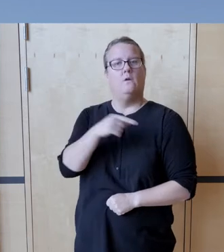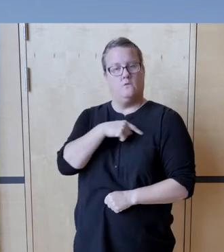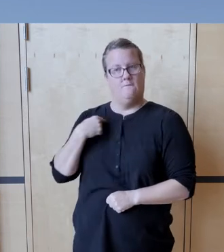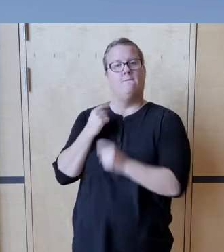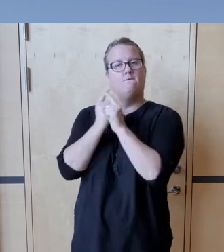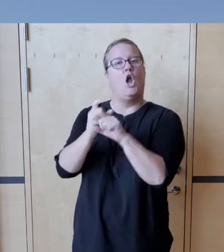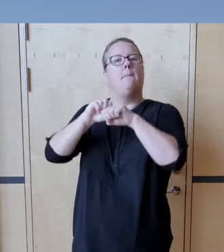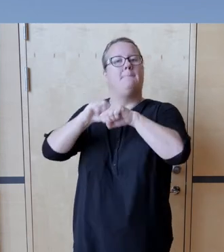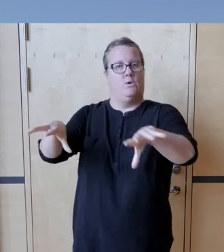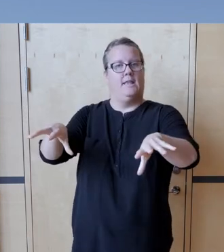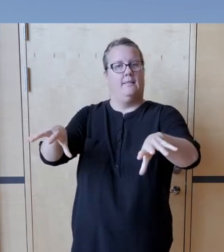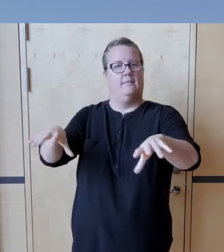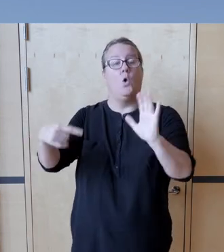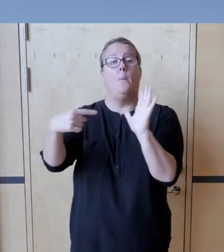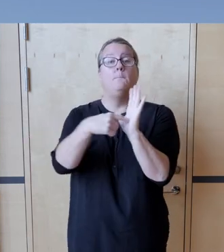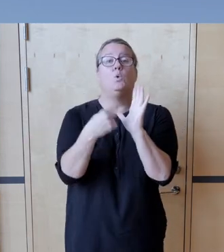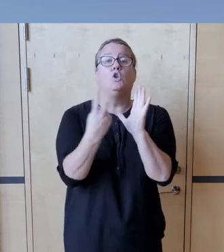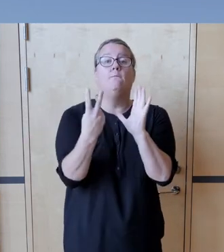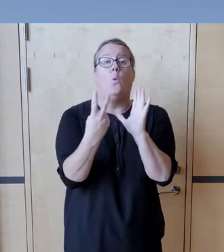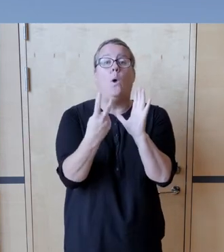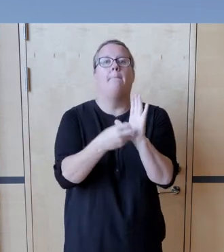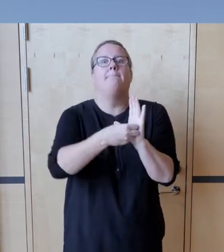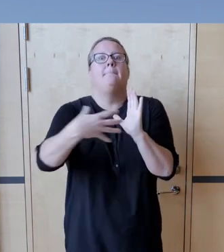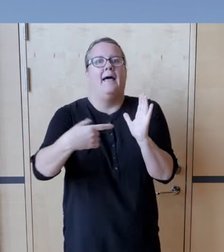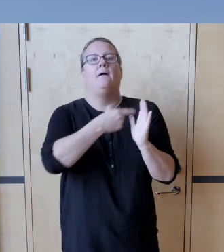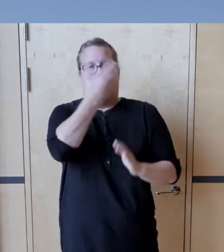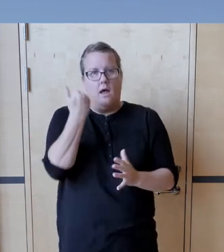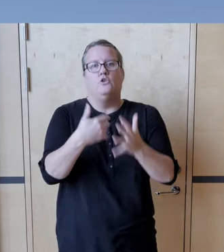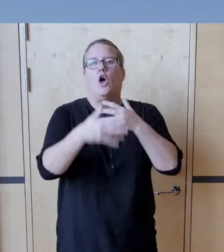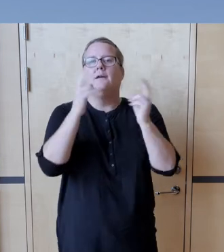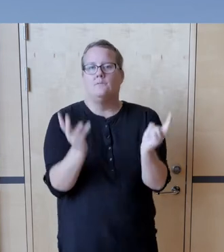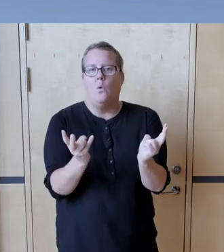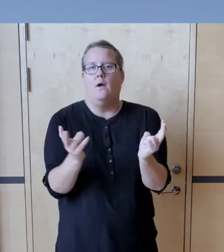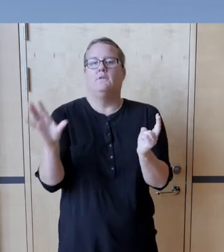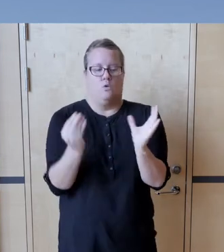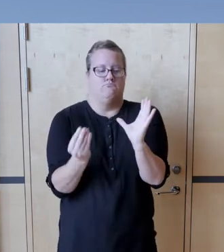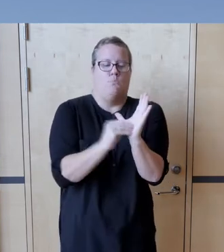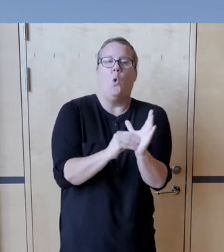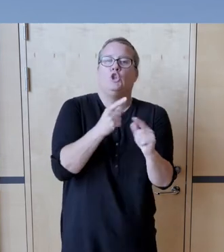Som gör att man kan göra det också att man skriver det tydligt att man sätter igång arbetet direkt med